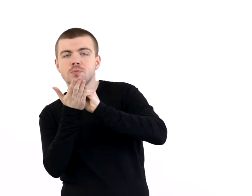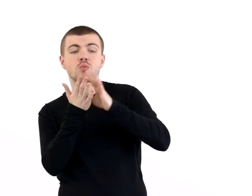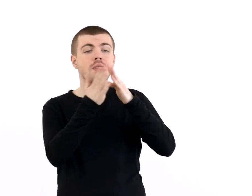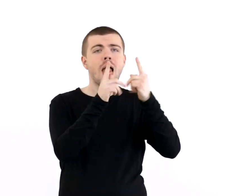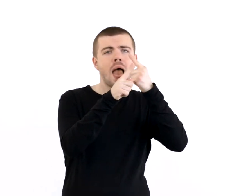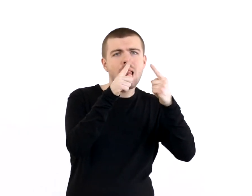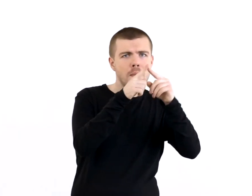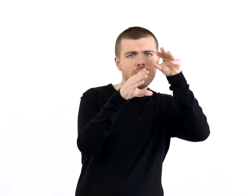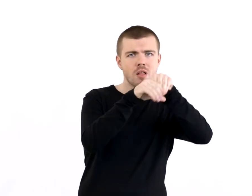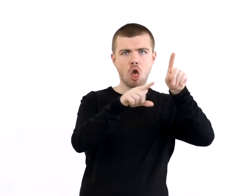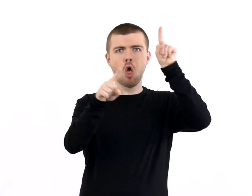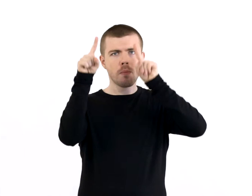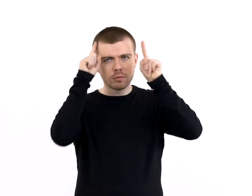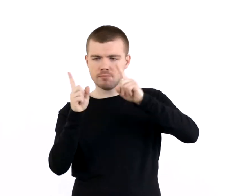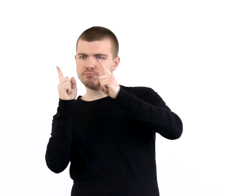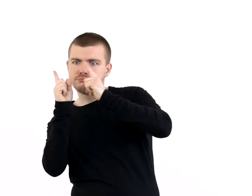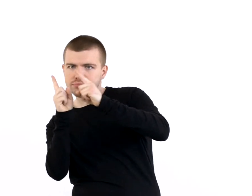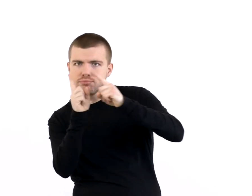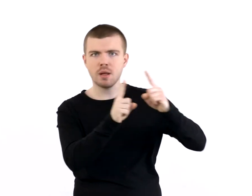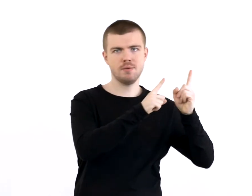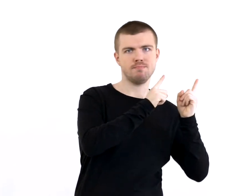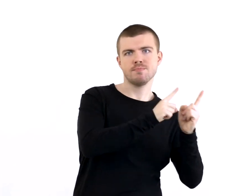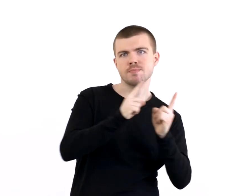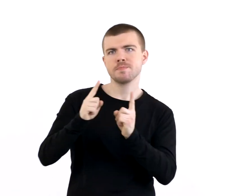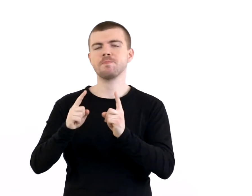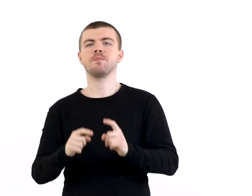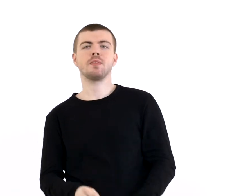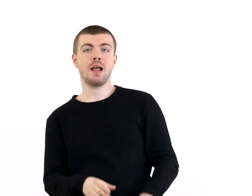(elementów układanych w serie kompozycji rytmicznych) na przedmiotach sztuki użytkowej.